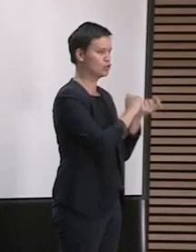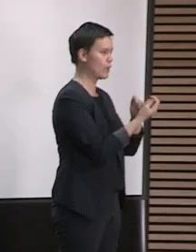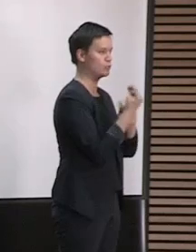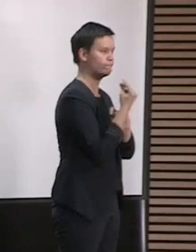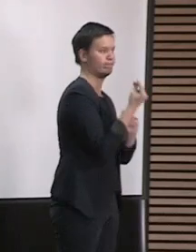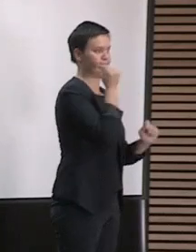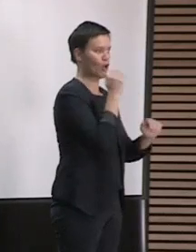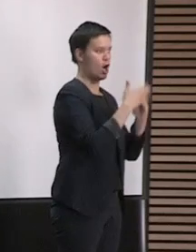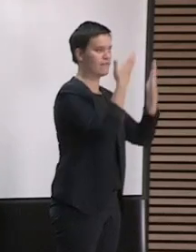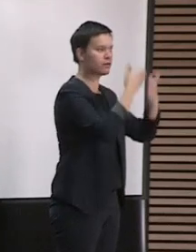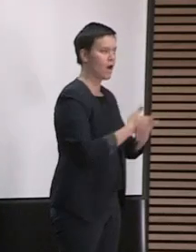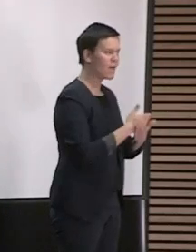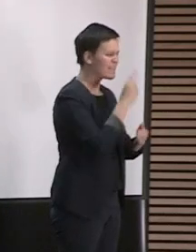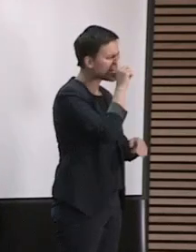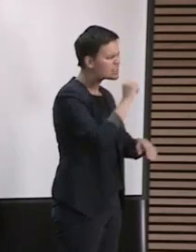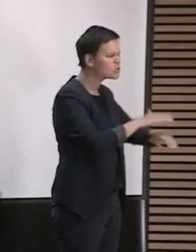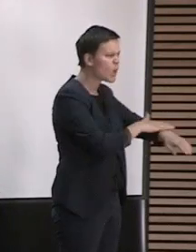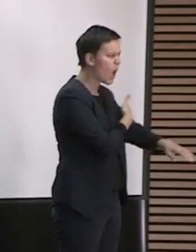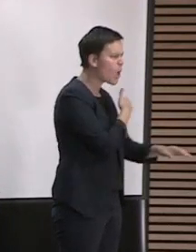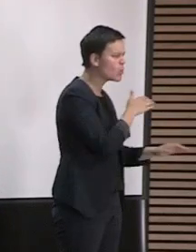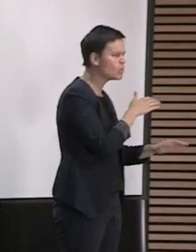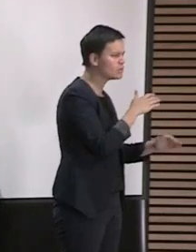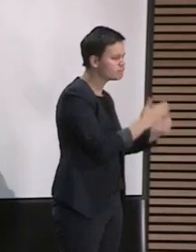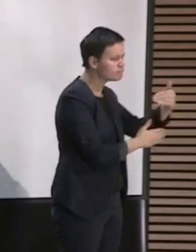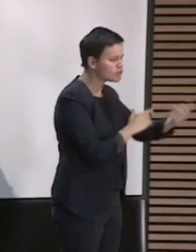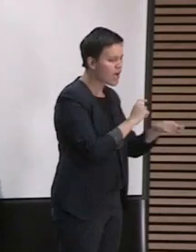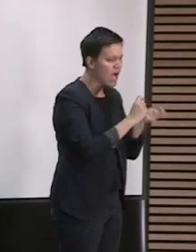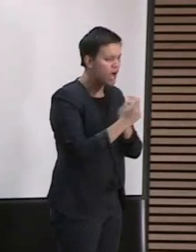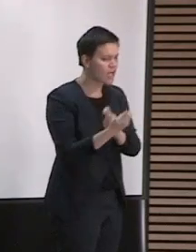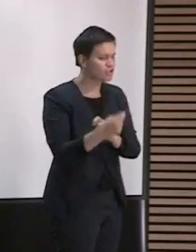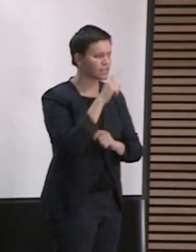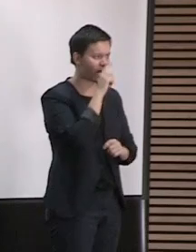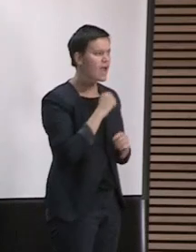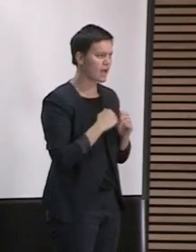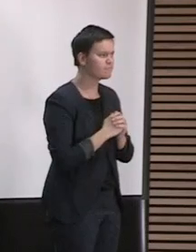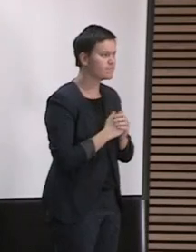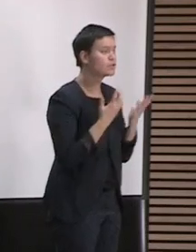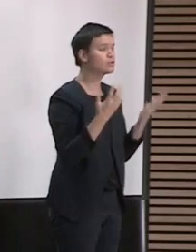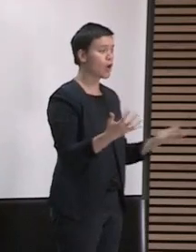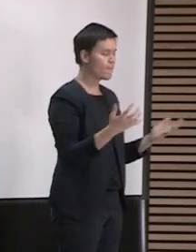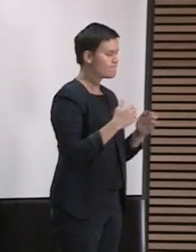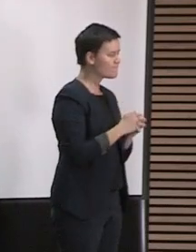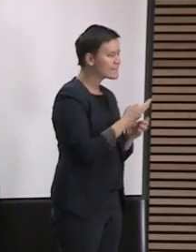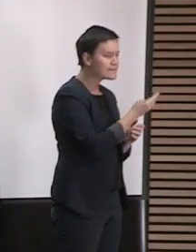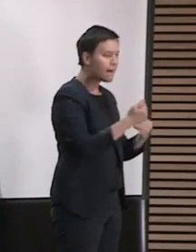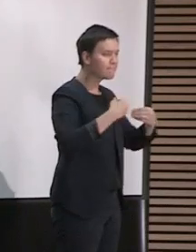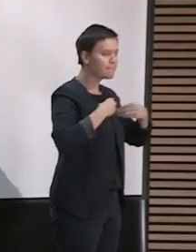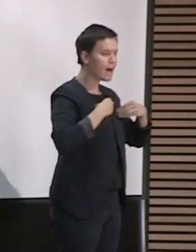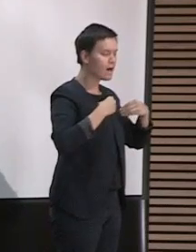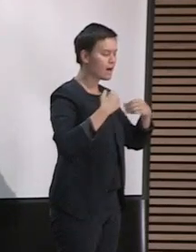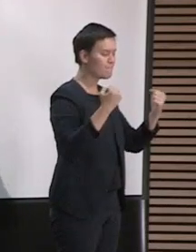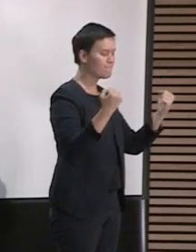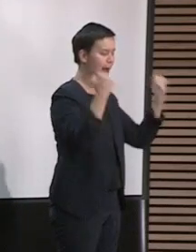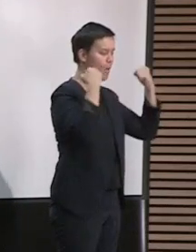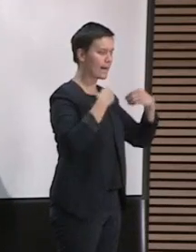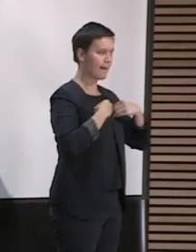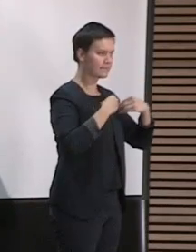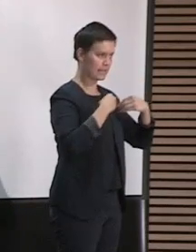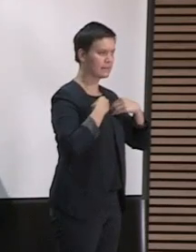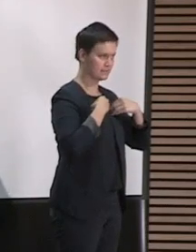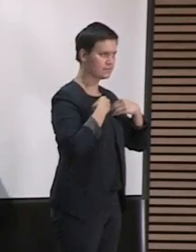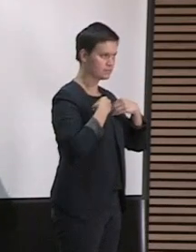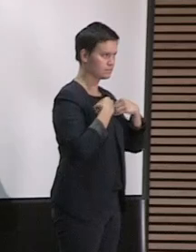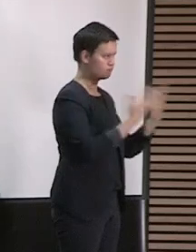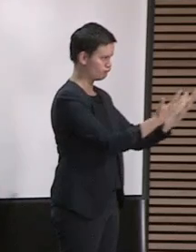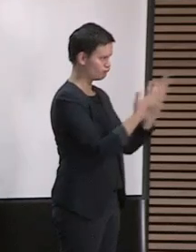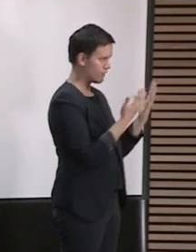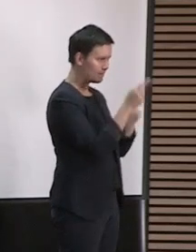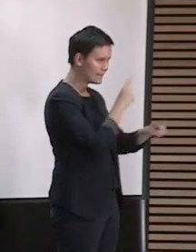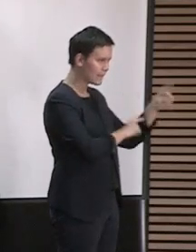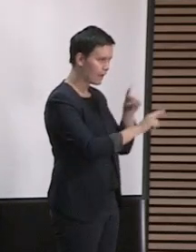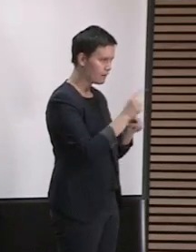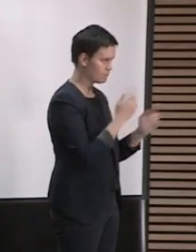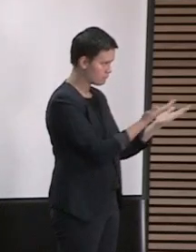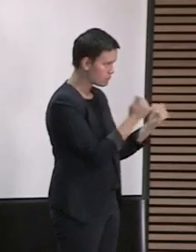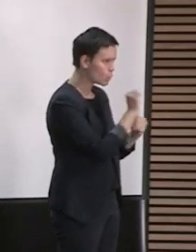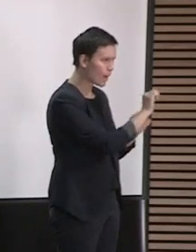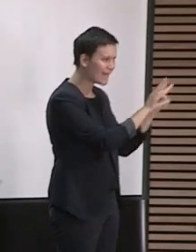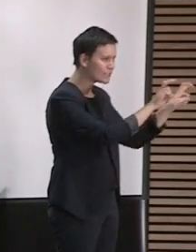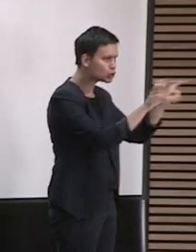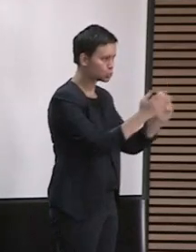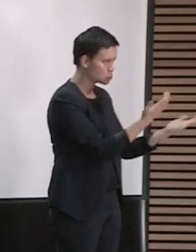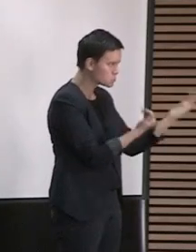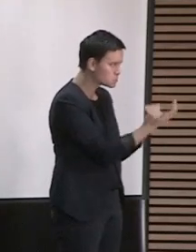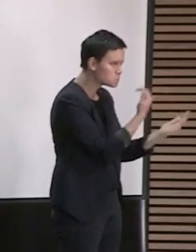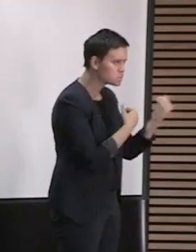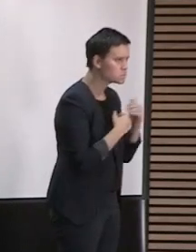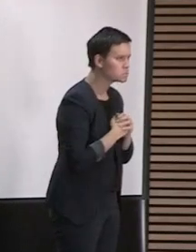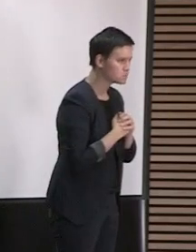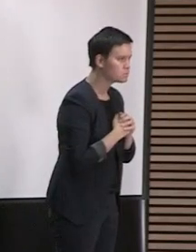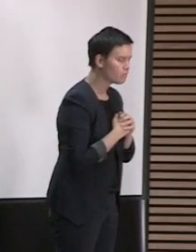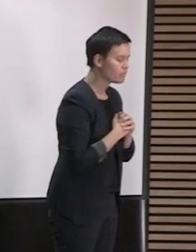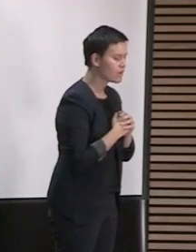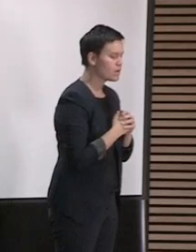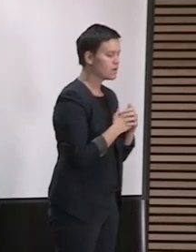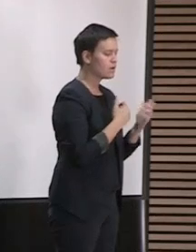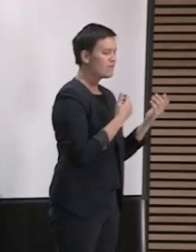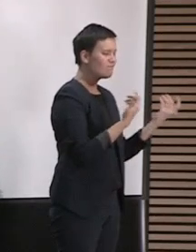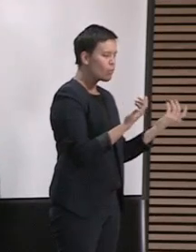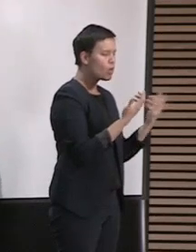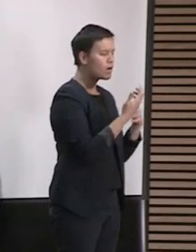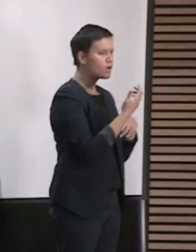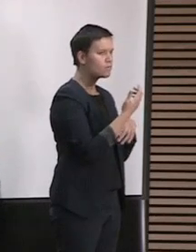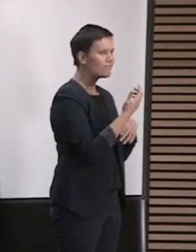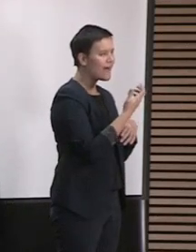Southland me me Rio mo te ahua.